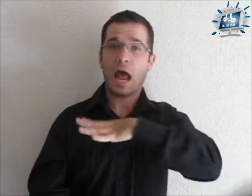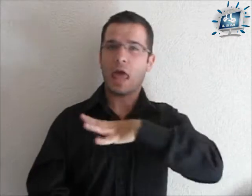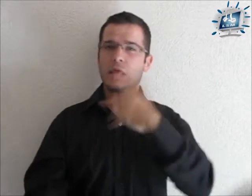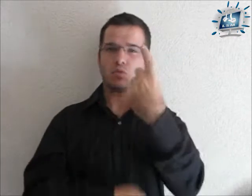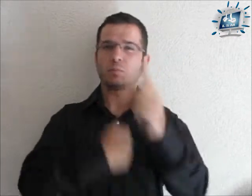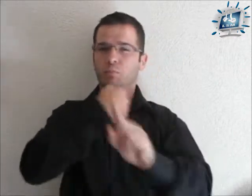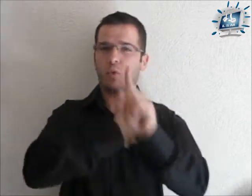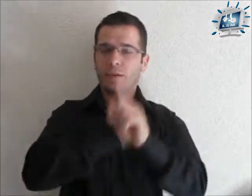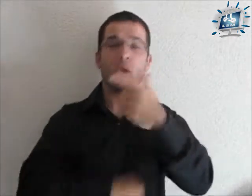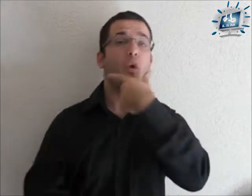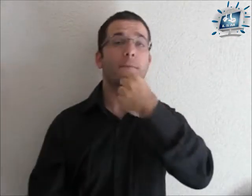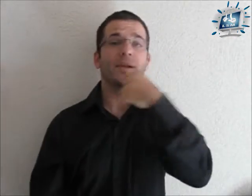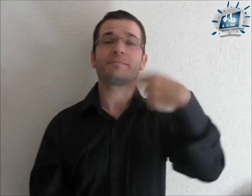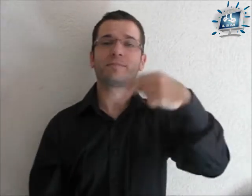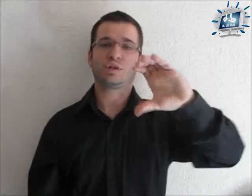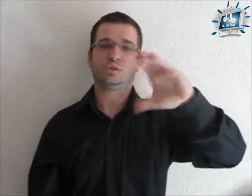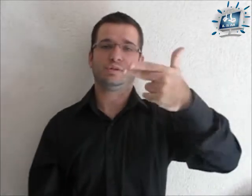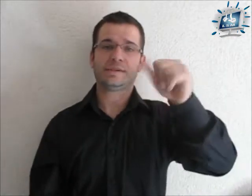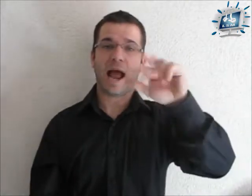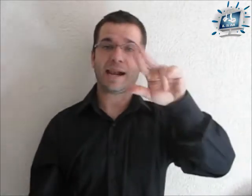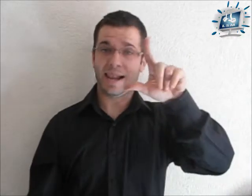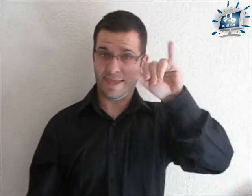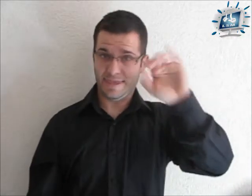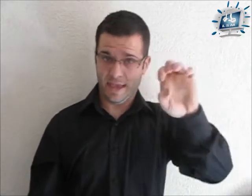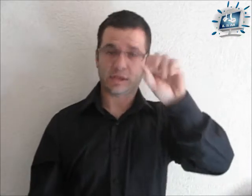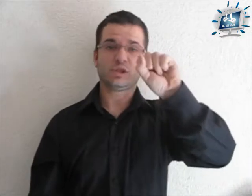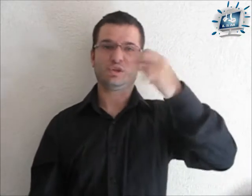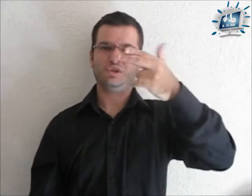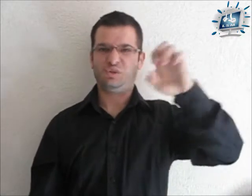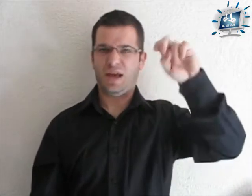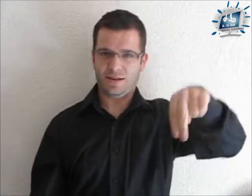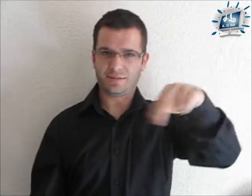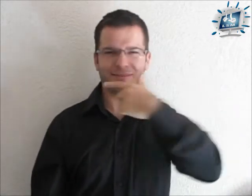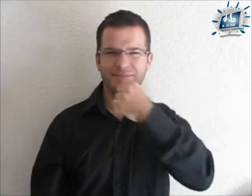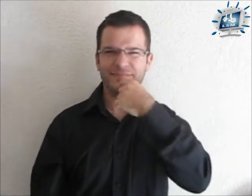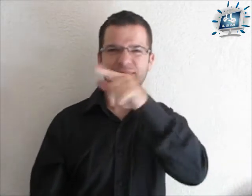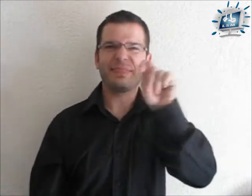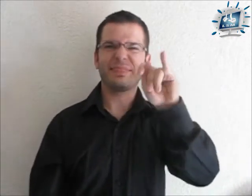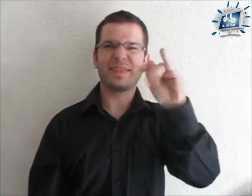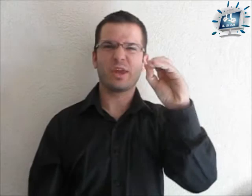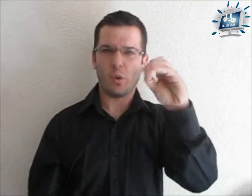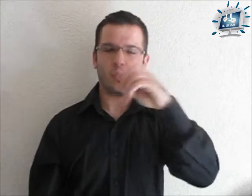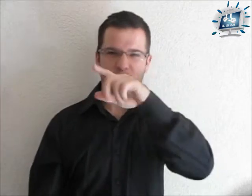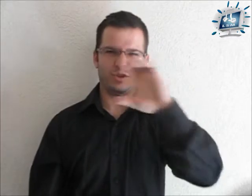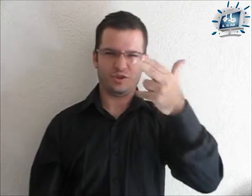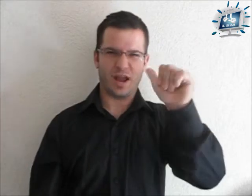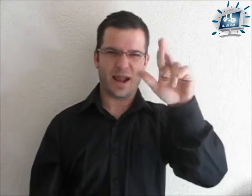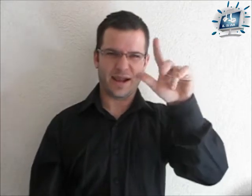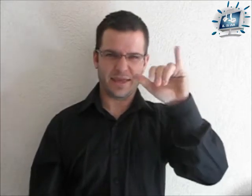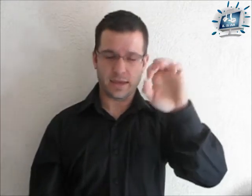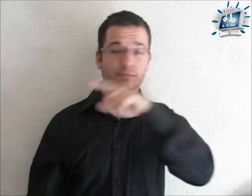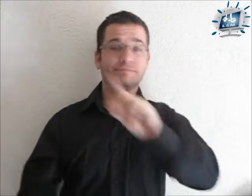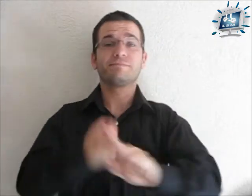Surgió un problema por Charlie Sheen conocido como “ El tío Charlie”